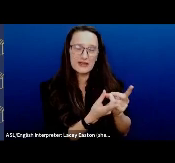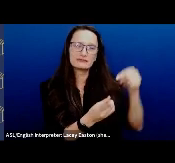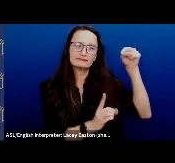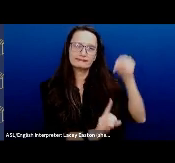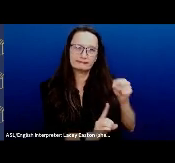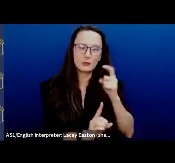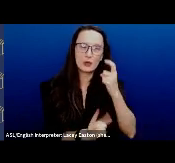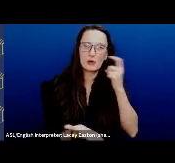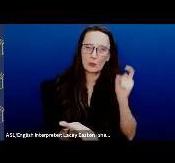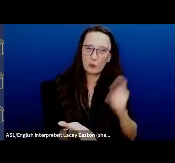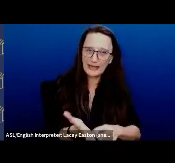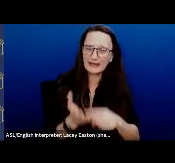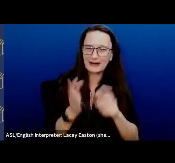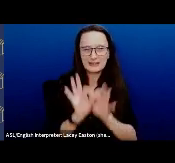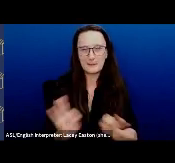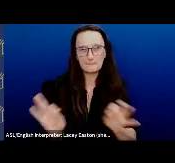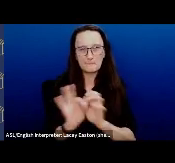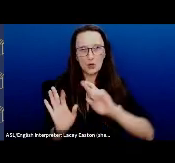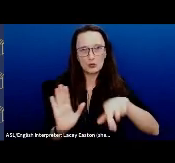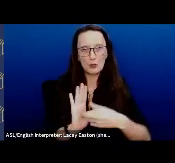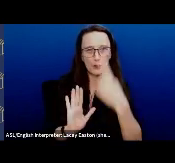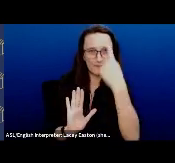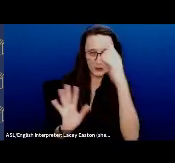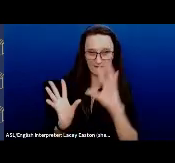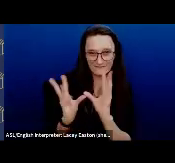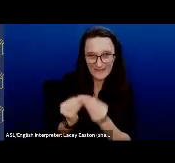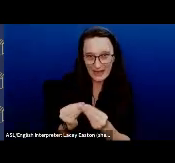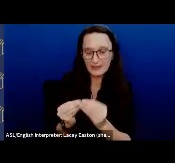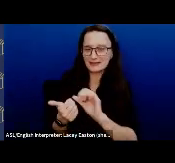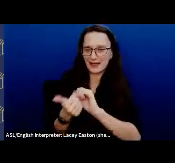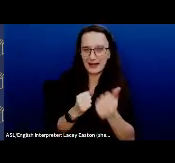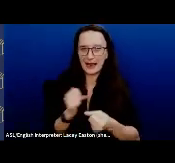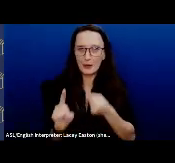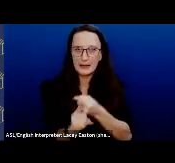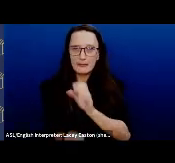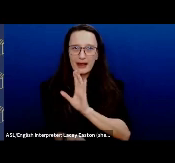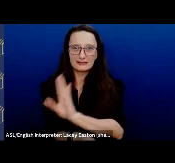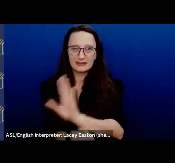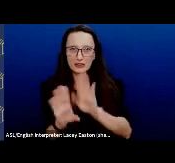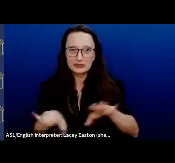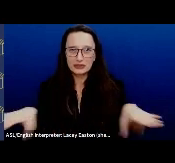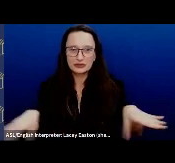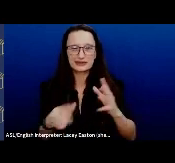el éxito educativo de sus hijos y continuamos fortaleciendo nuestros